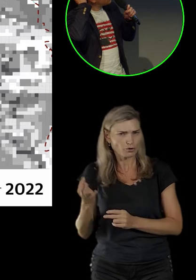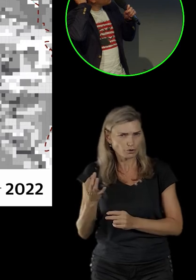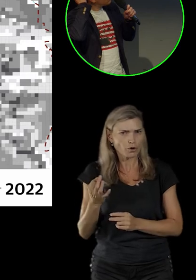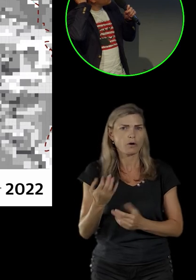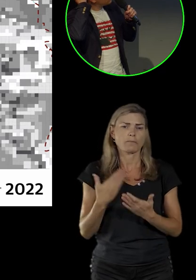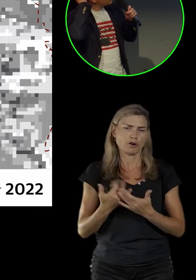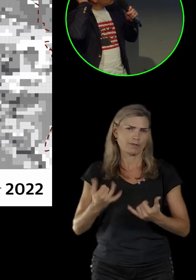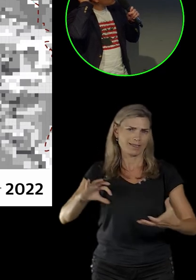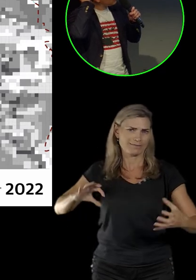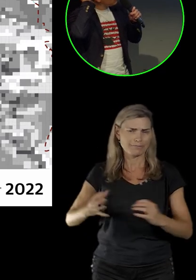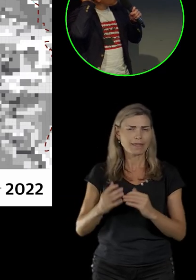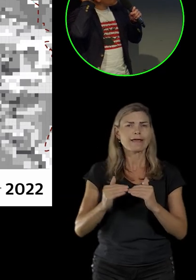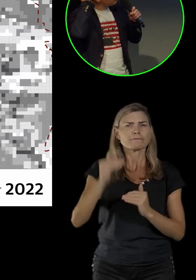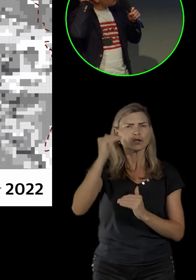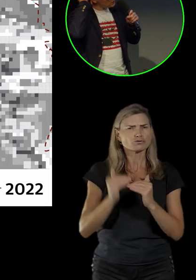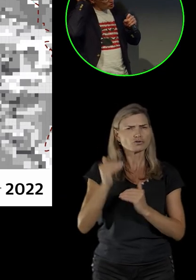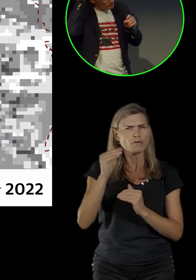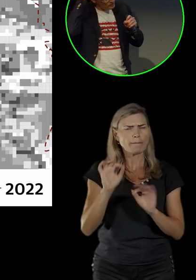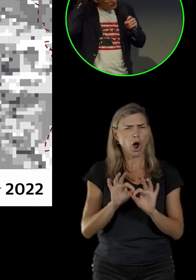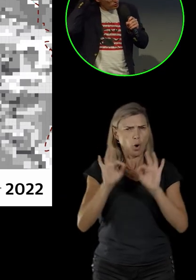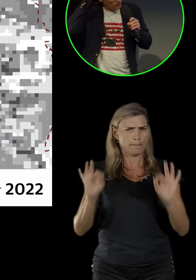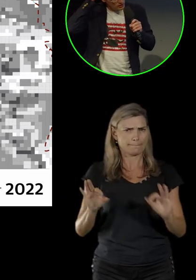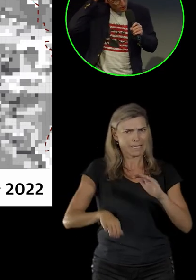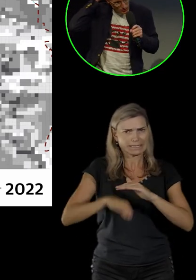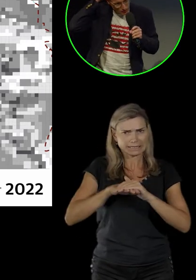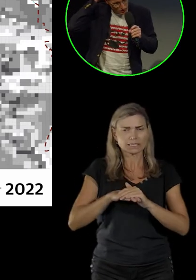ta výšková regulace byla samozřejmě velmi